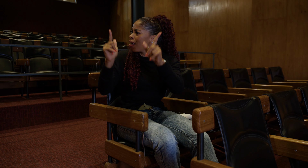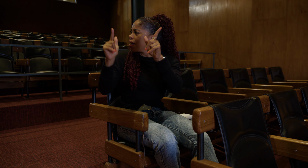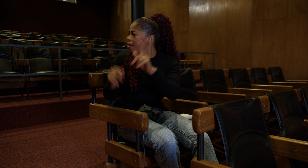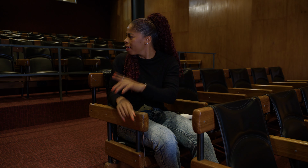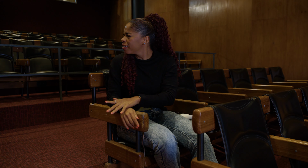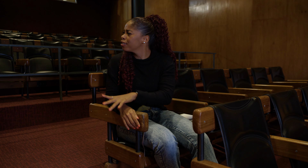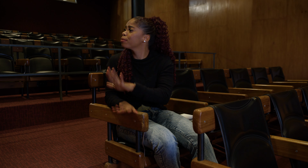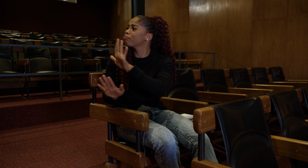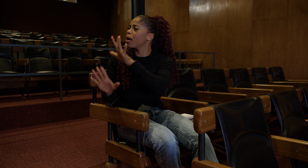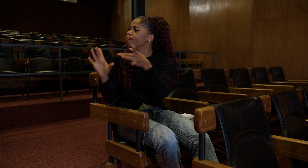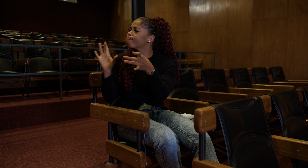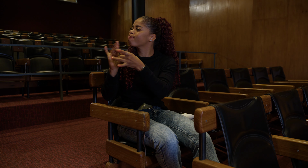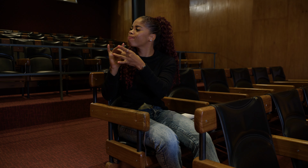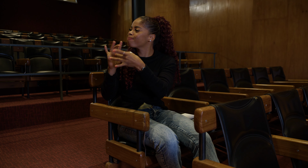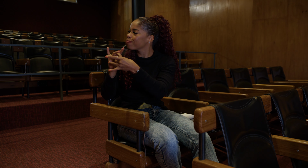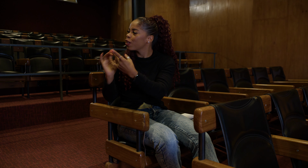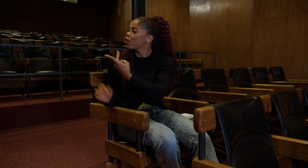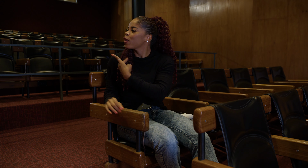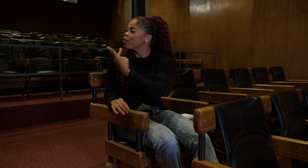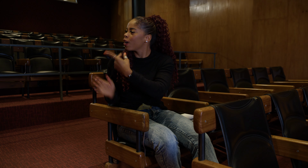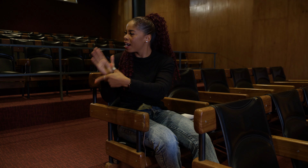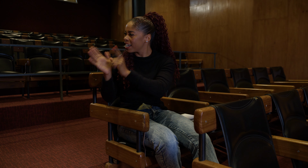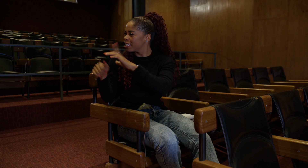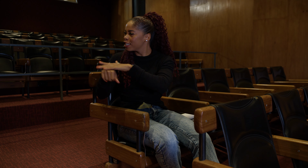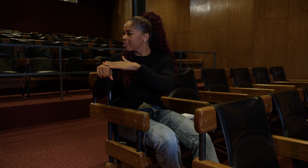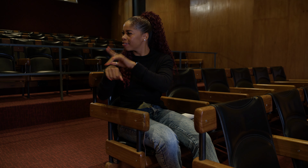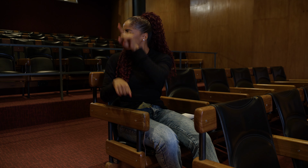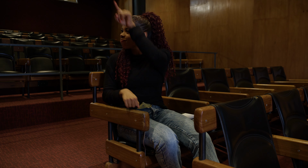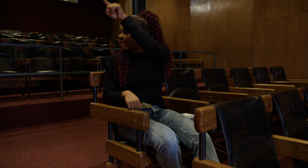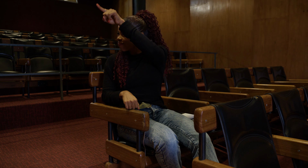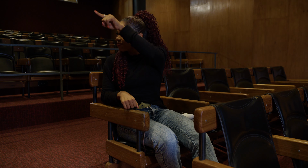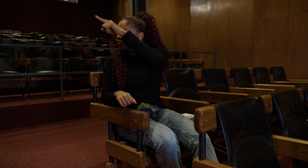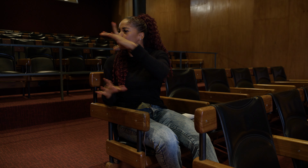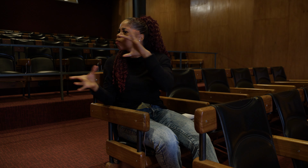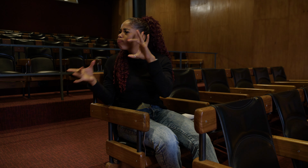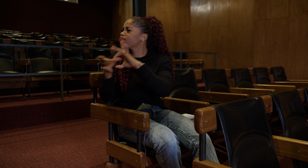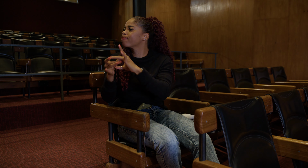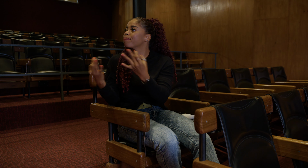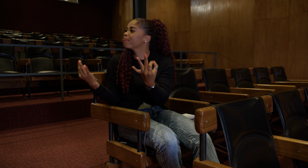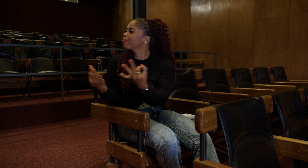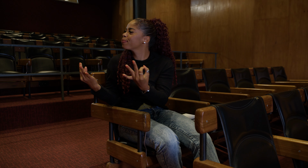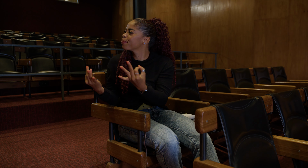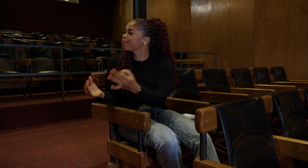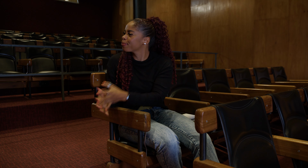Lembram um pouco o que a gente falou antes sobre cadeiras.